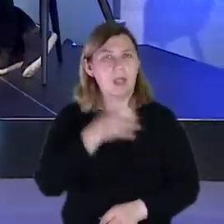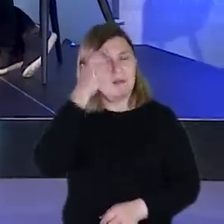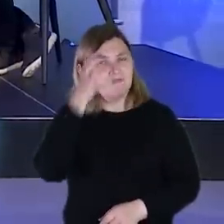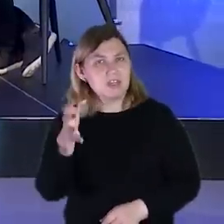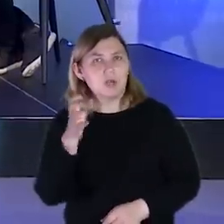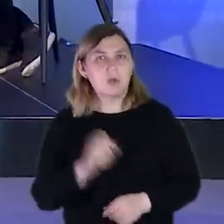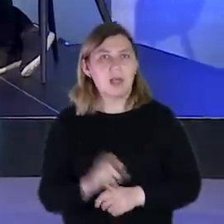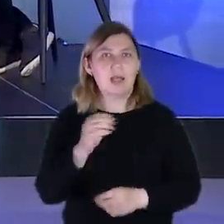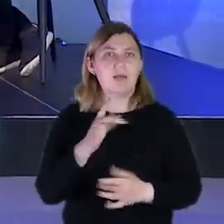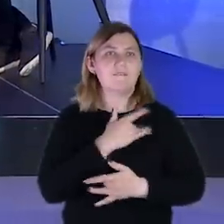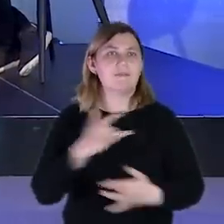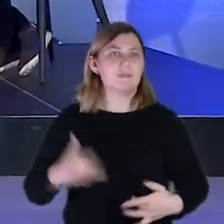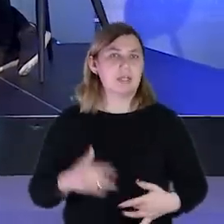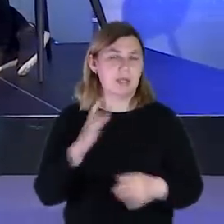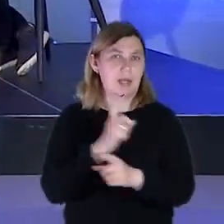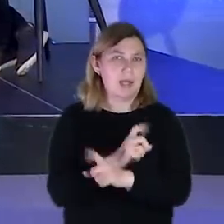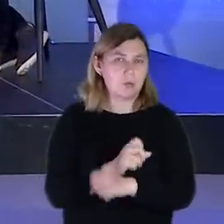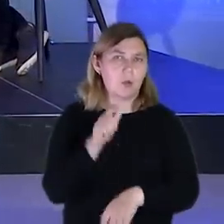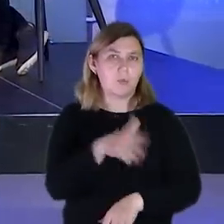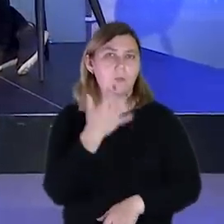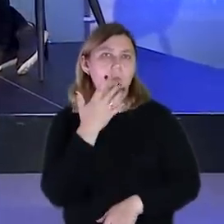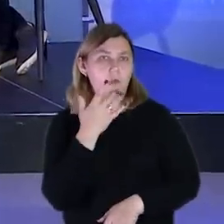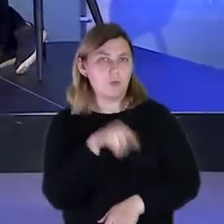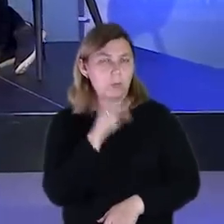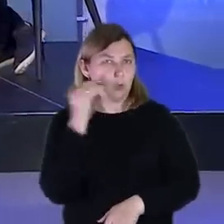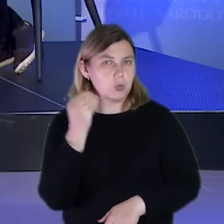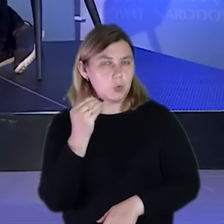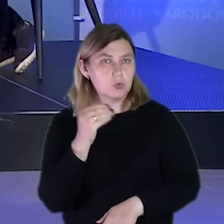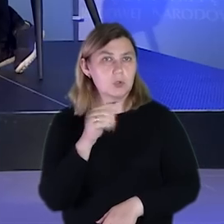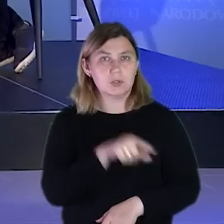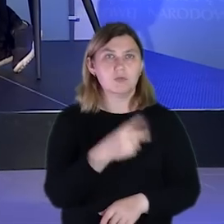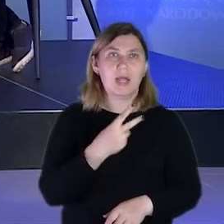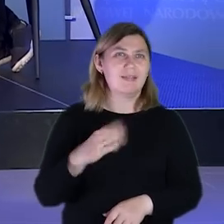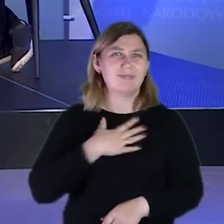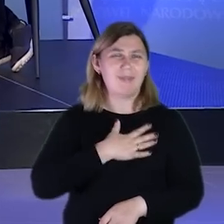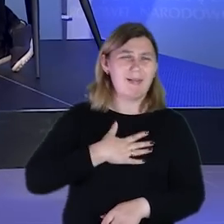z armii austro-węgierskiej. On się wyrażał, że nie za bardzo lubi tych monsiniorów,